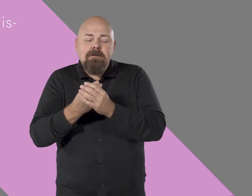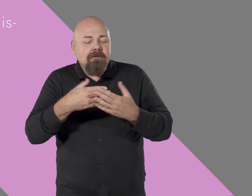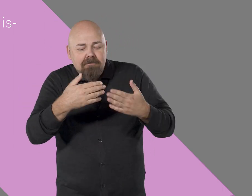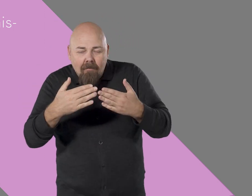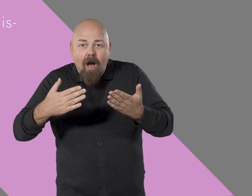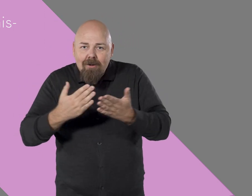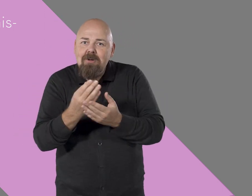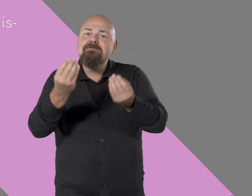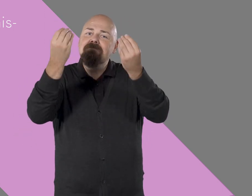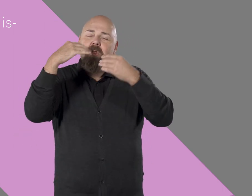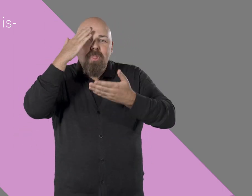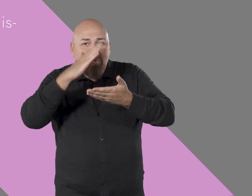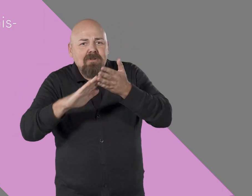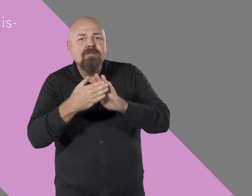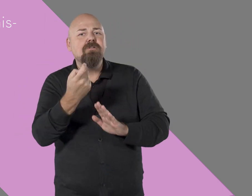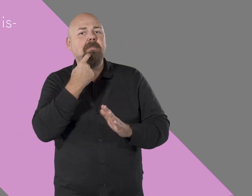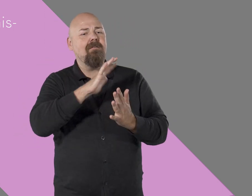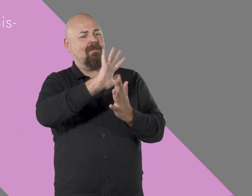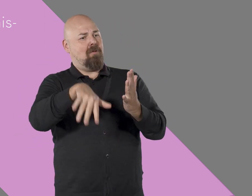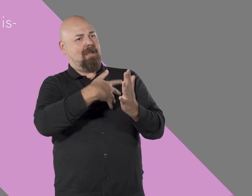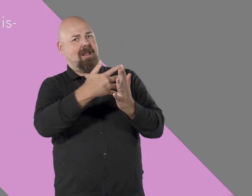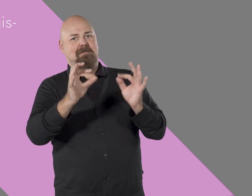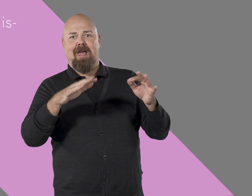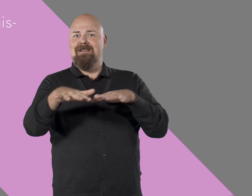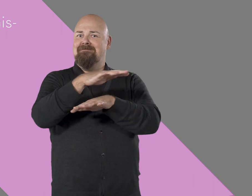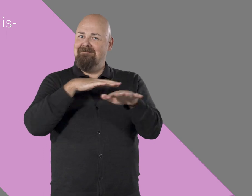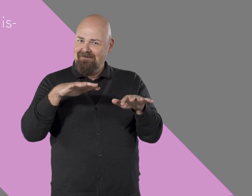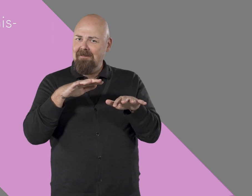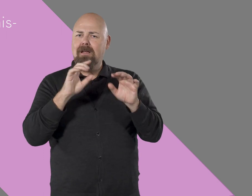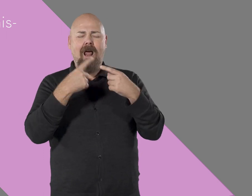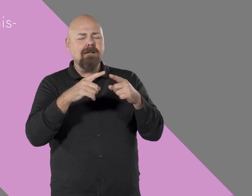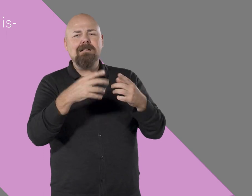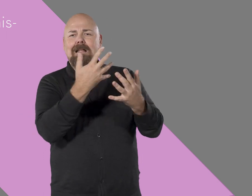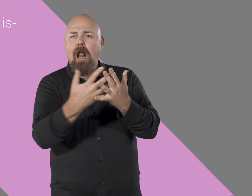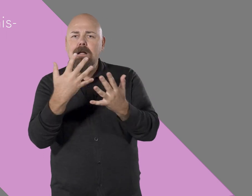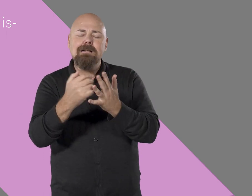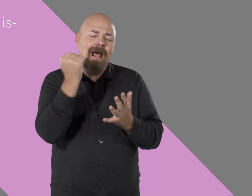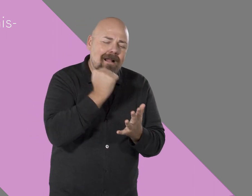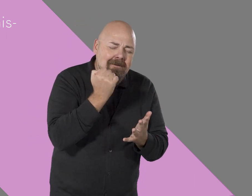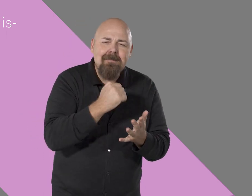tutustua suomalaiseen viittomakieleen erilaisten kielellisten leikkien -